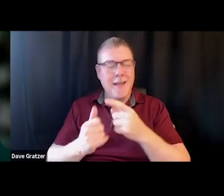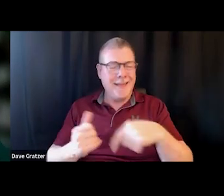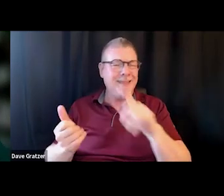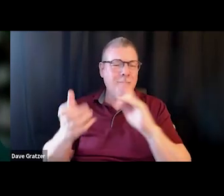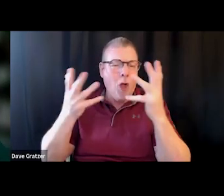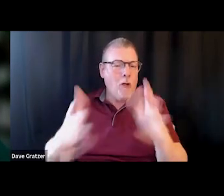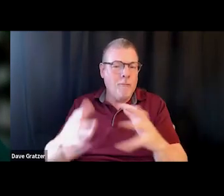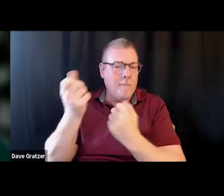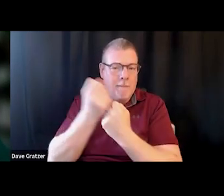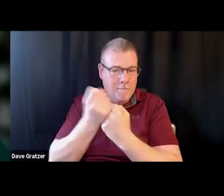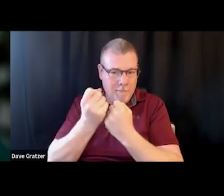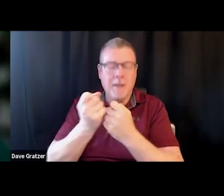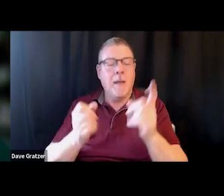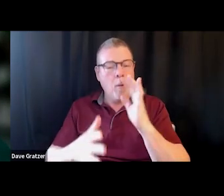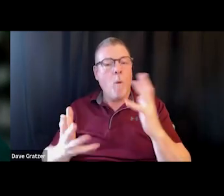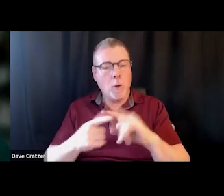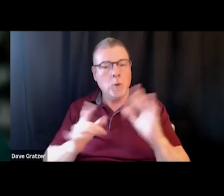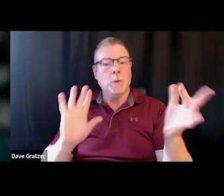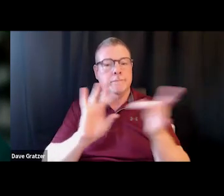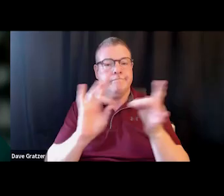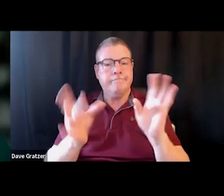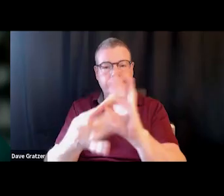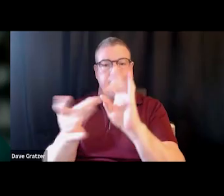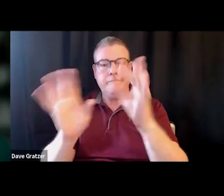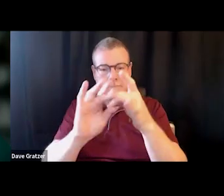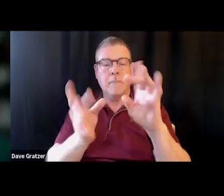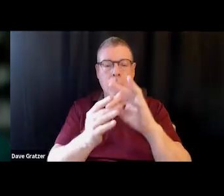y así podrán ayudarles a saber qué hacer a continuación una vez que se haya realizado la evaluación,